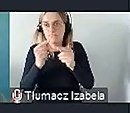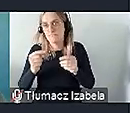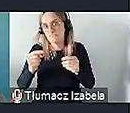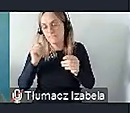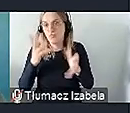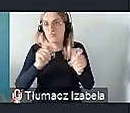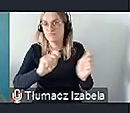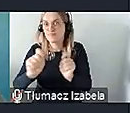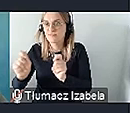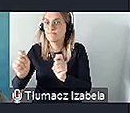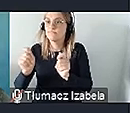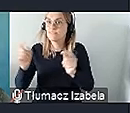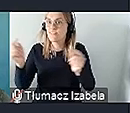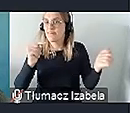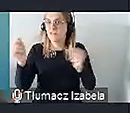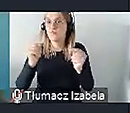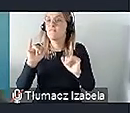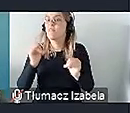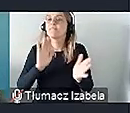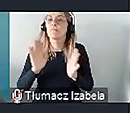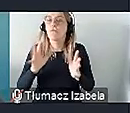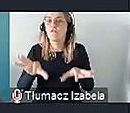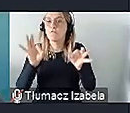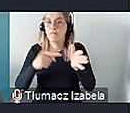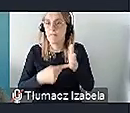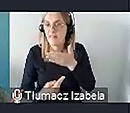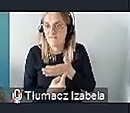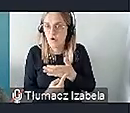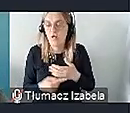I to, jaką wybierzemy metaforę, jest istotne.